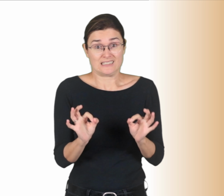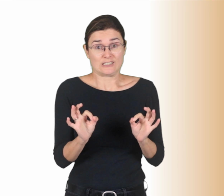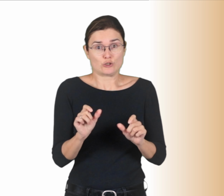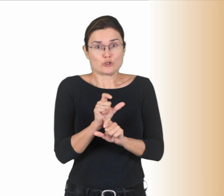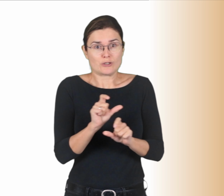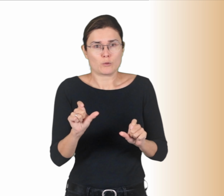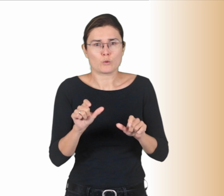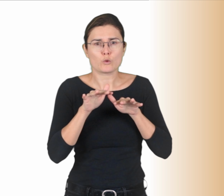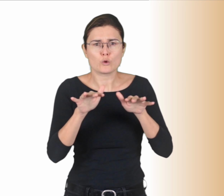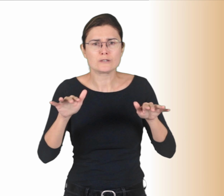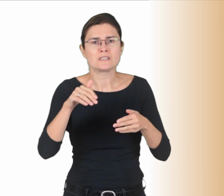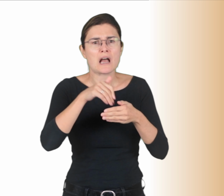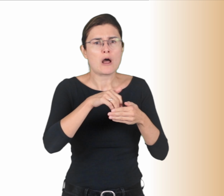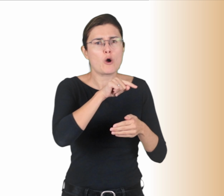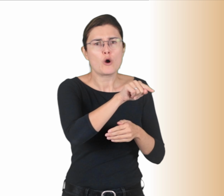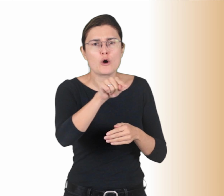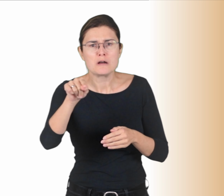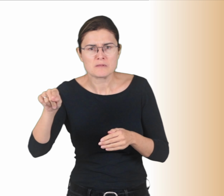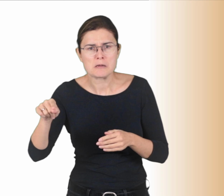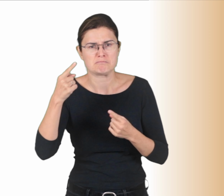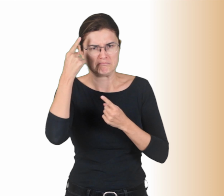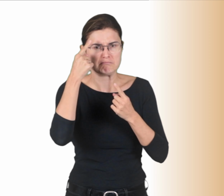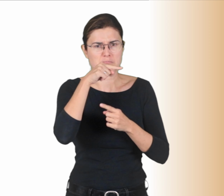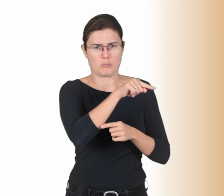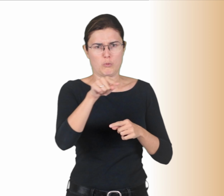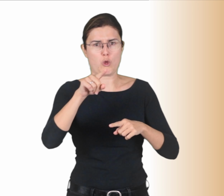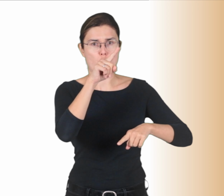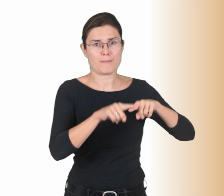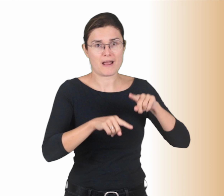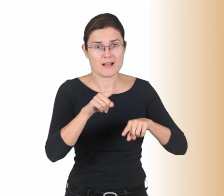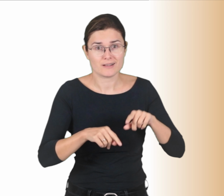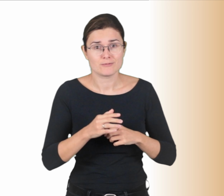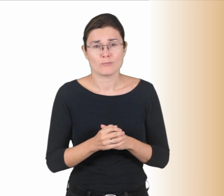W dzisiejszych czasach więcej zachowań ludzi uznawane jest za normalne.